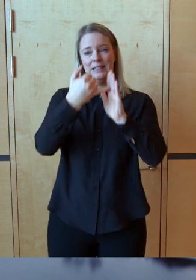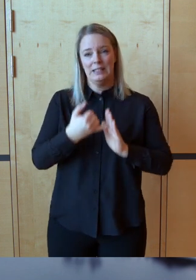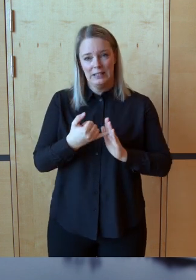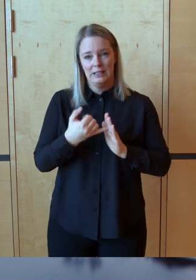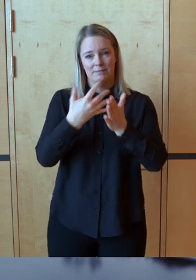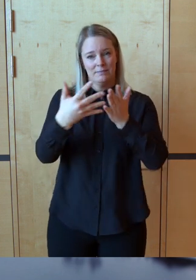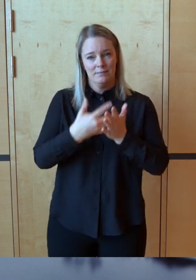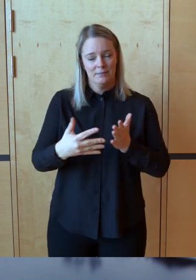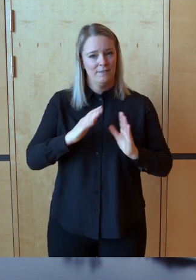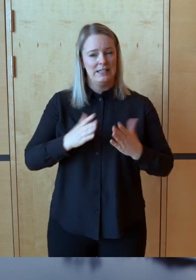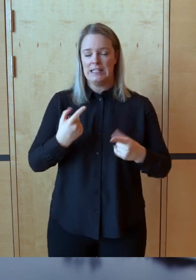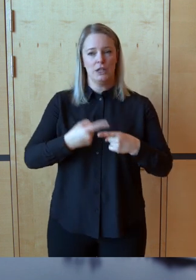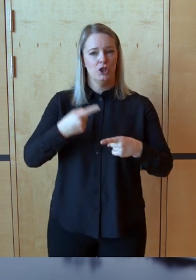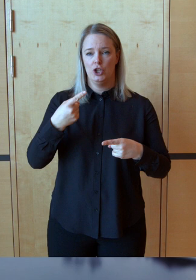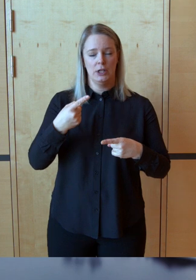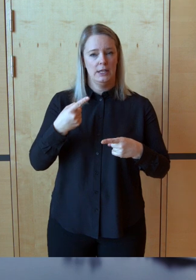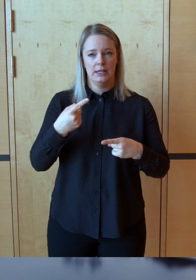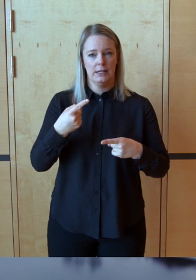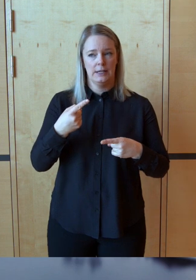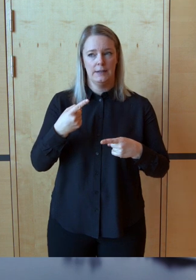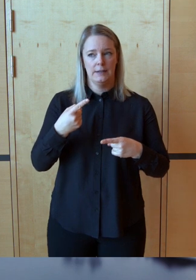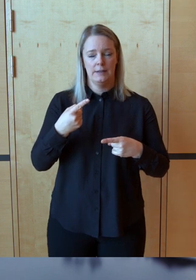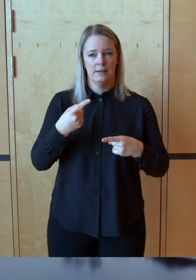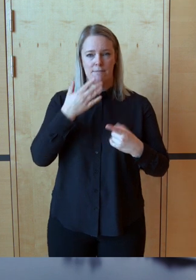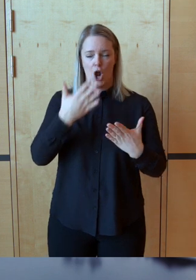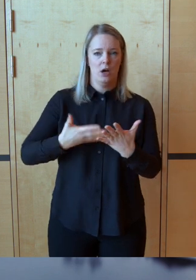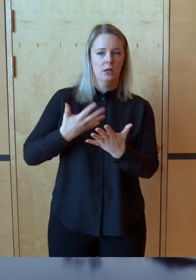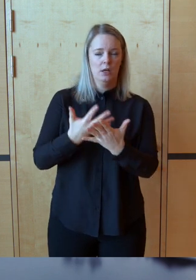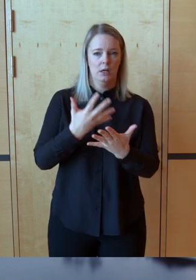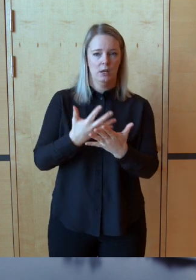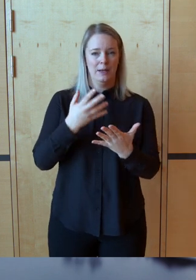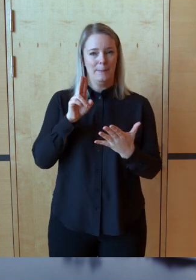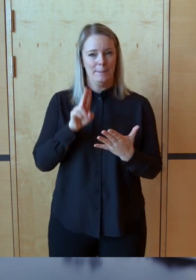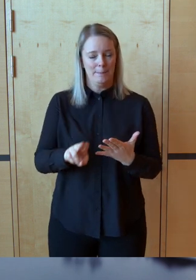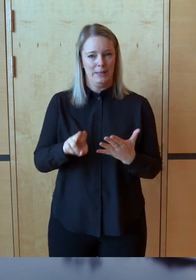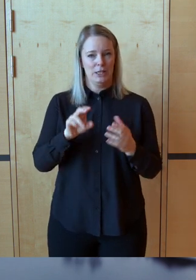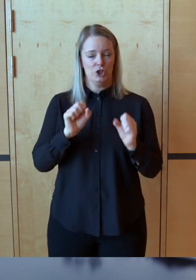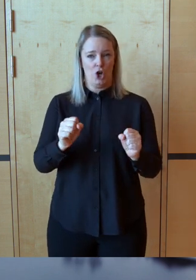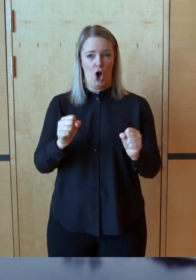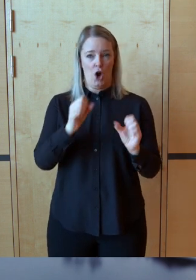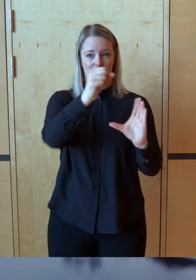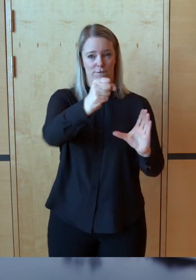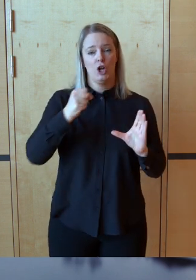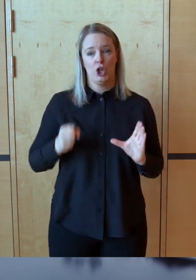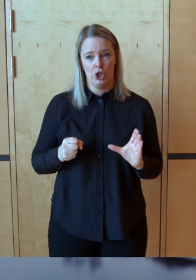Tiger Över vägen argument för att vi faktiskt skulle genomföra av räddningstjänsten idag